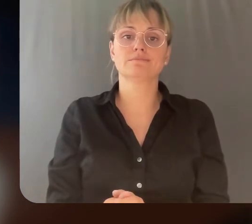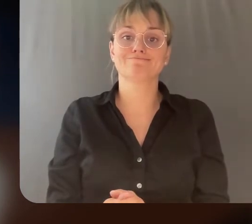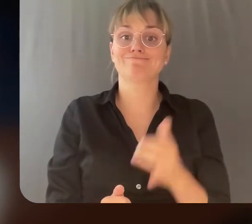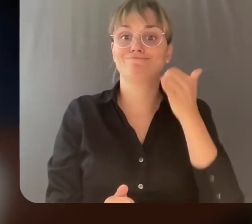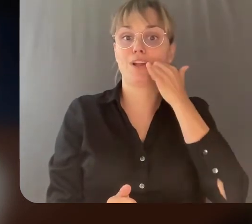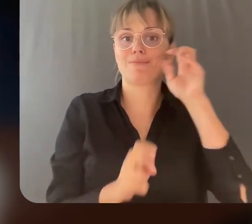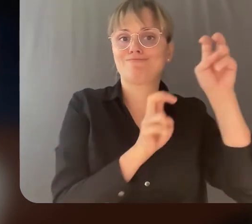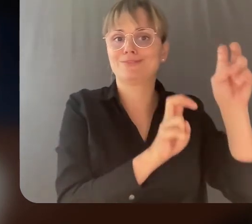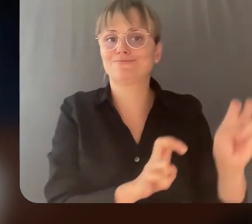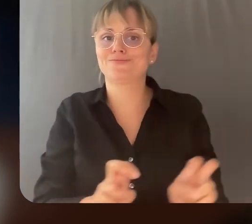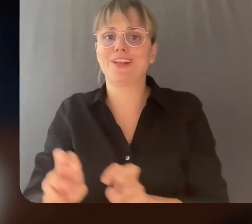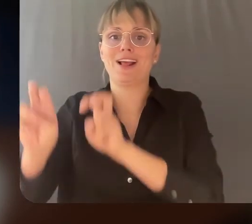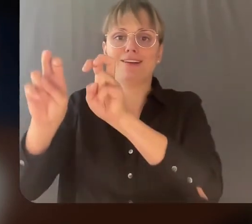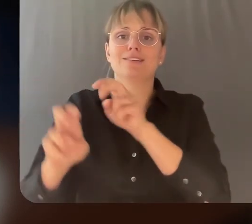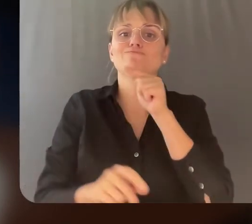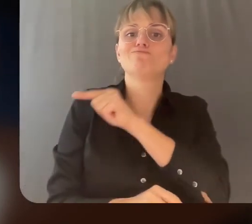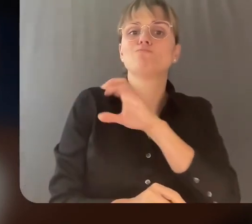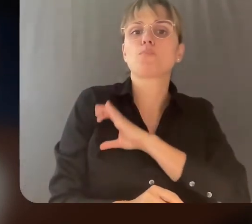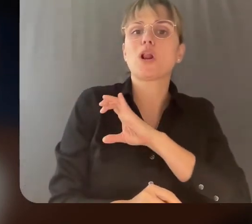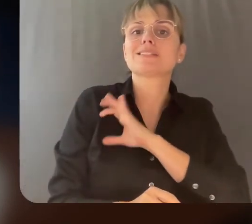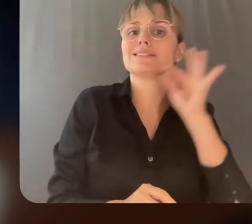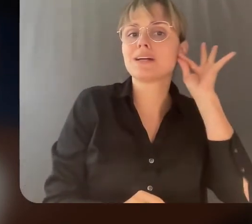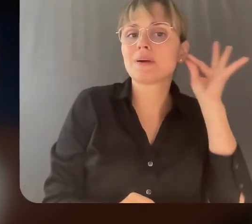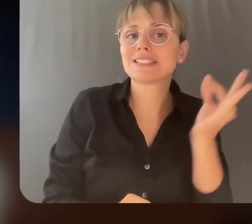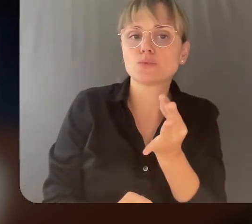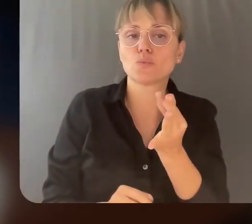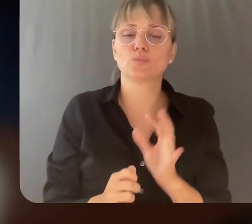Ton appel est transféré à un répartiteur d'appels de la police.